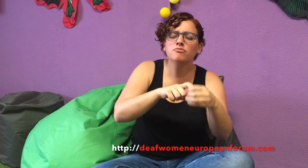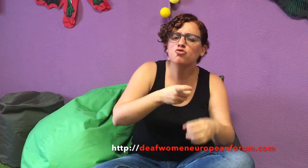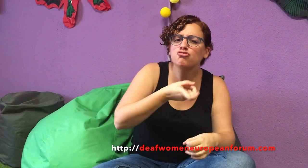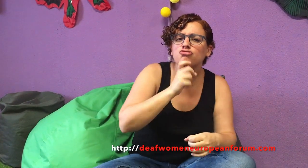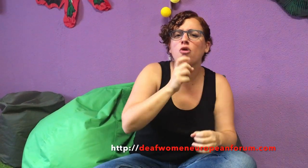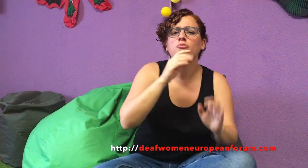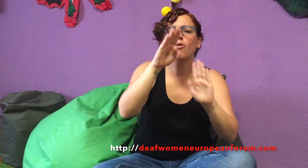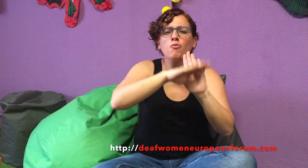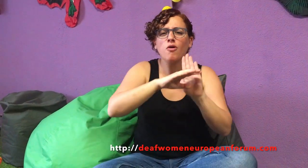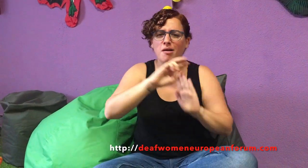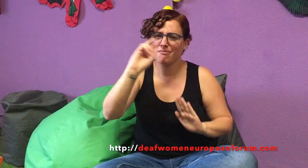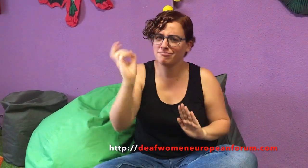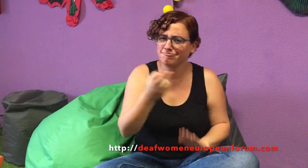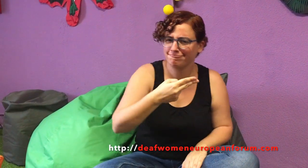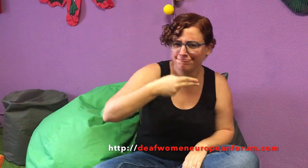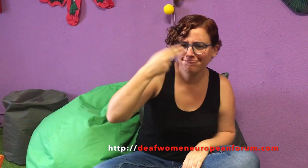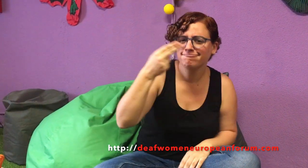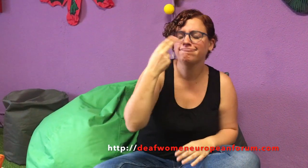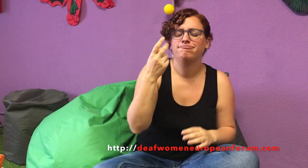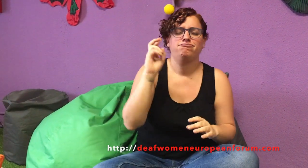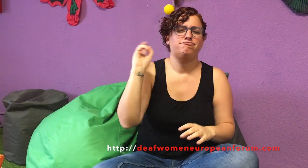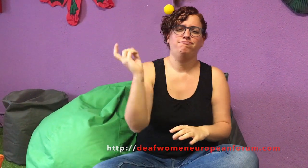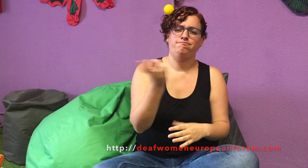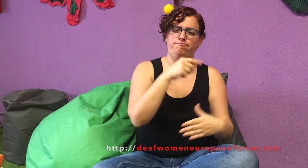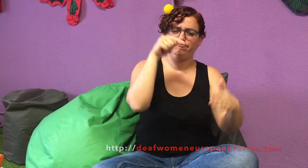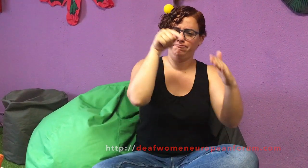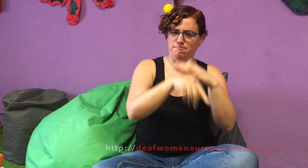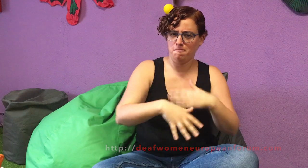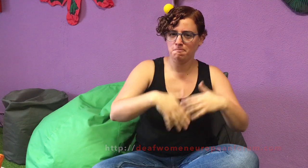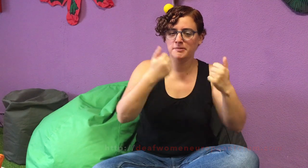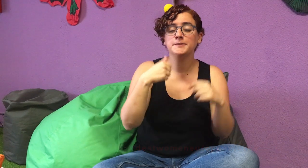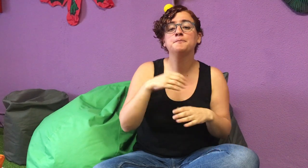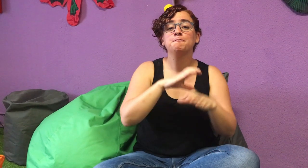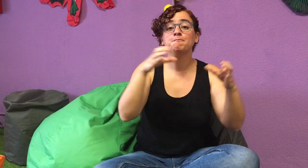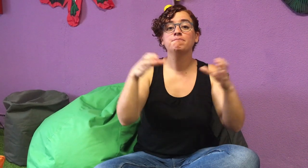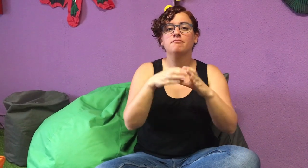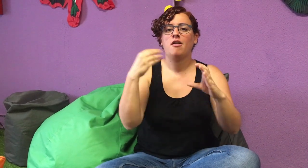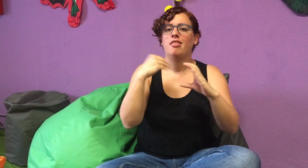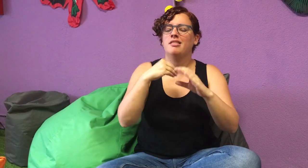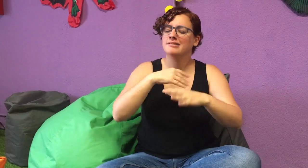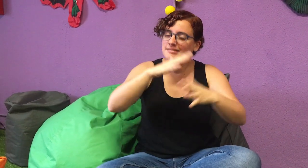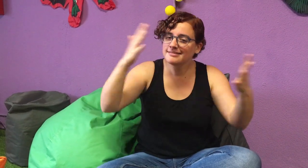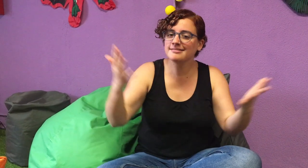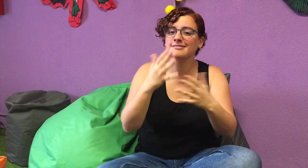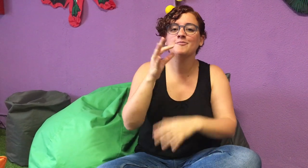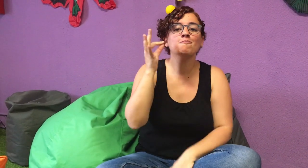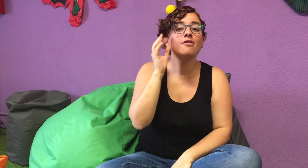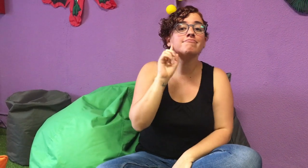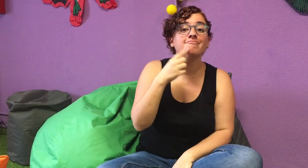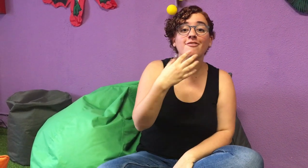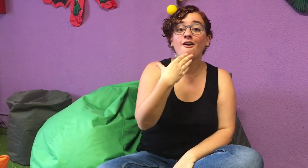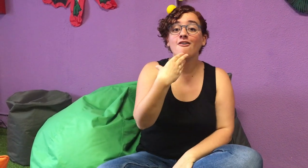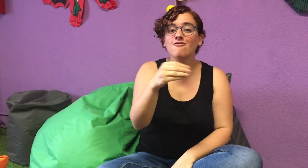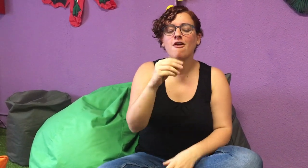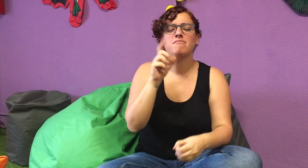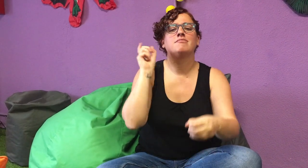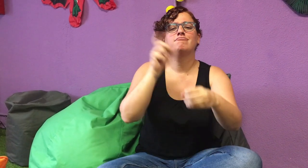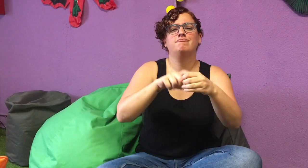En ella hay información sobre la inscripción, programa, entre otras cosas de interés. Desde la CJS-CNSE queremos animar a las mujeres sordas jóvenes a que se apunten,